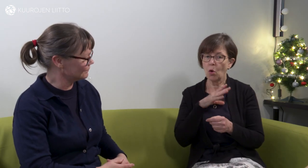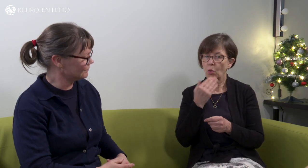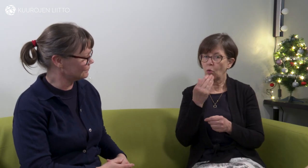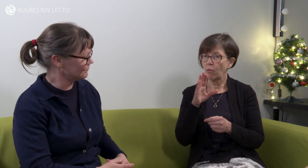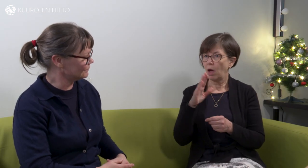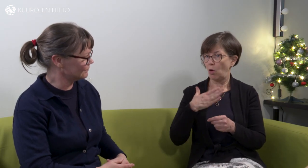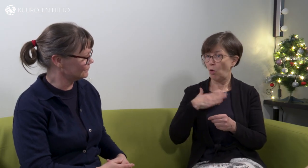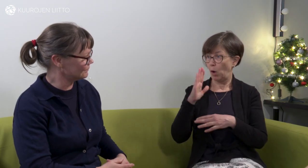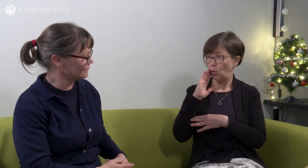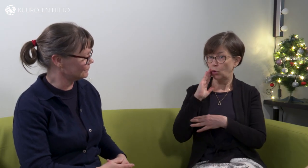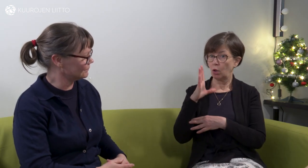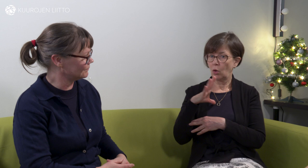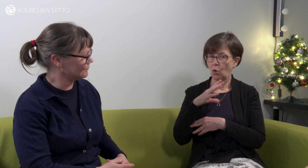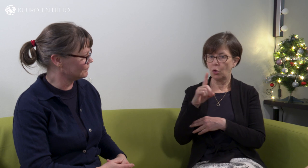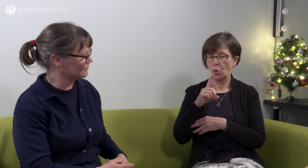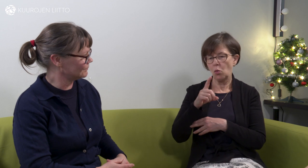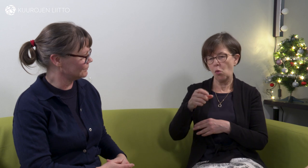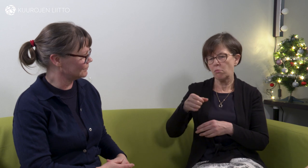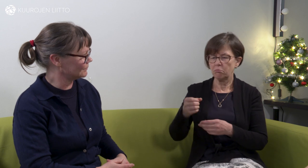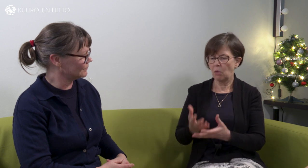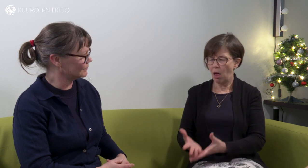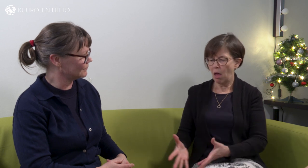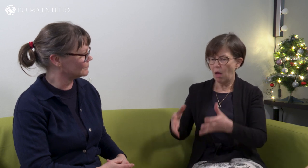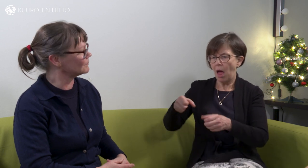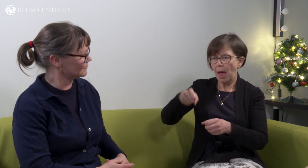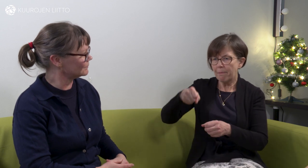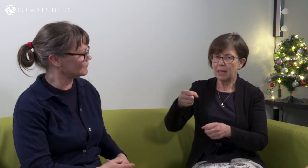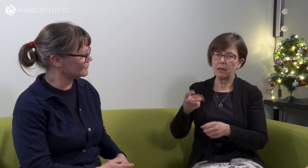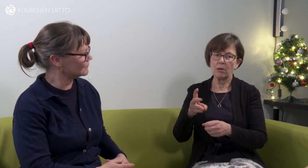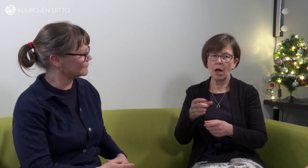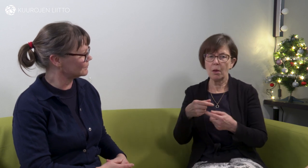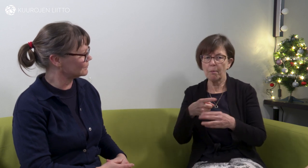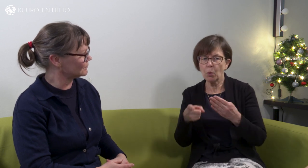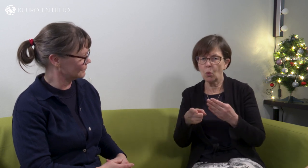Kotona olisi hyvä olla joko ämpäri tai muu väline, -